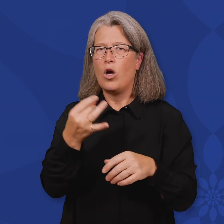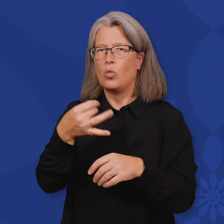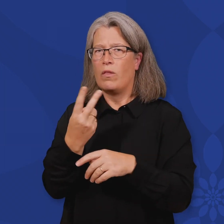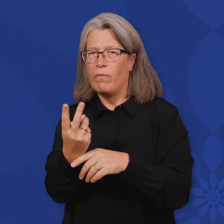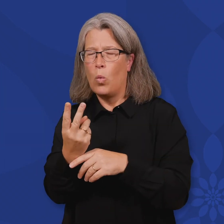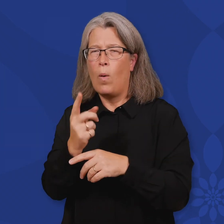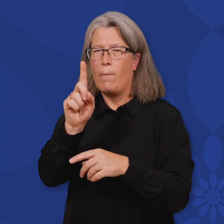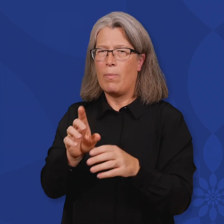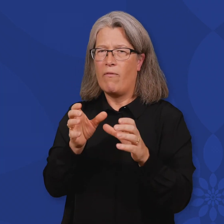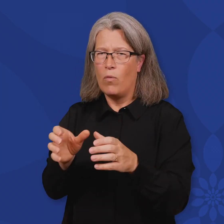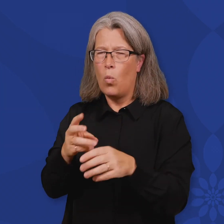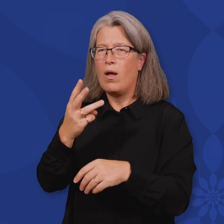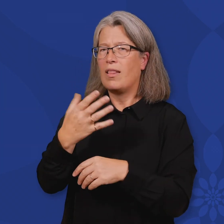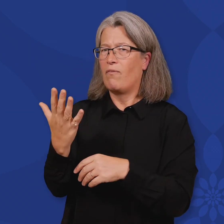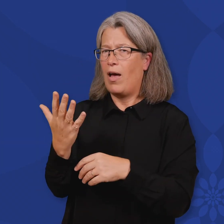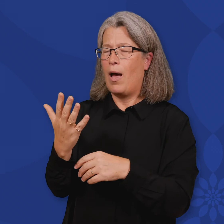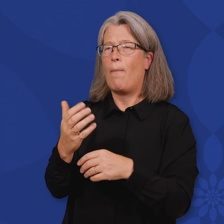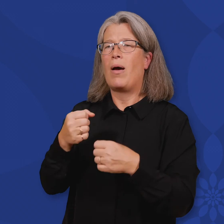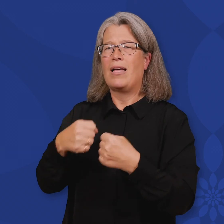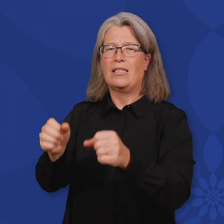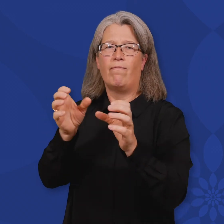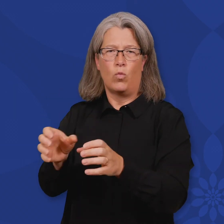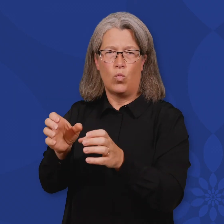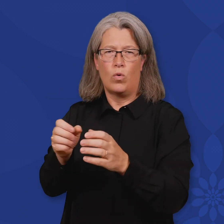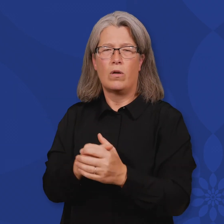72 på avdelningar inom primärvården och 35 på intensivavdelningar.